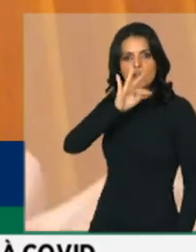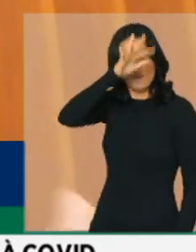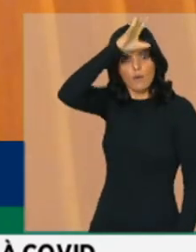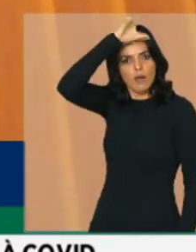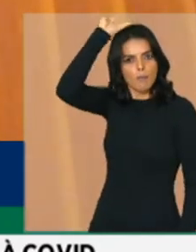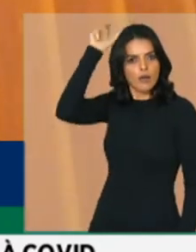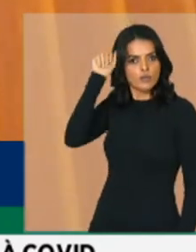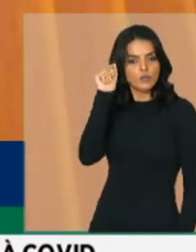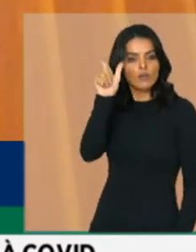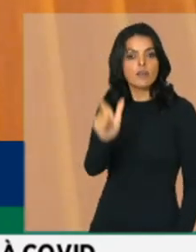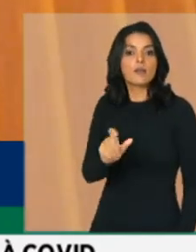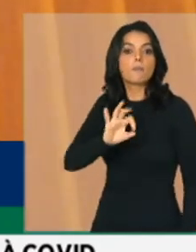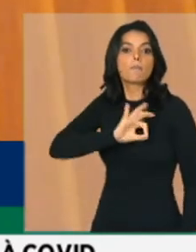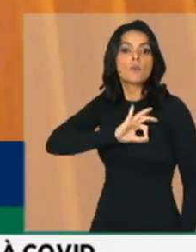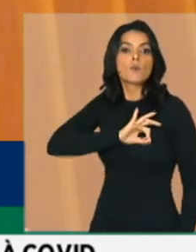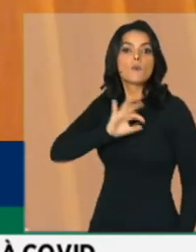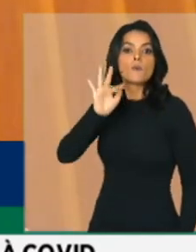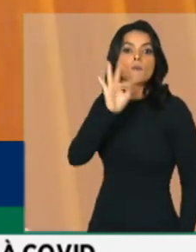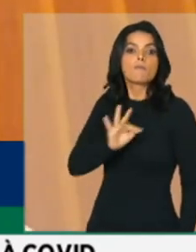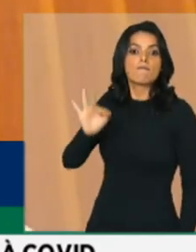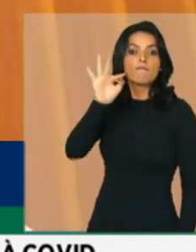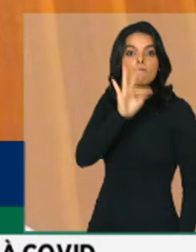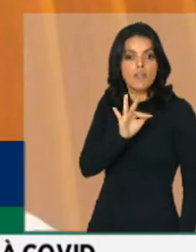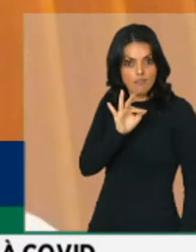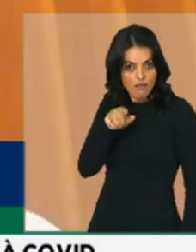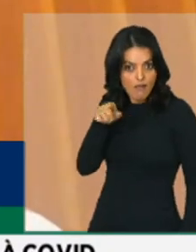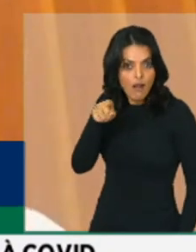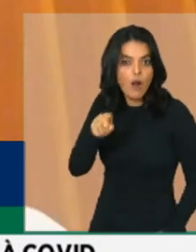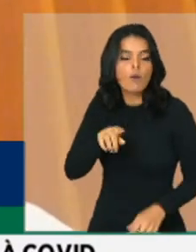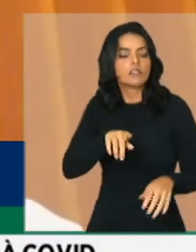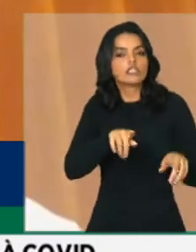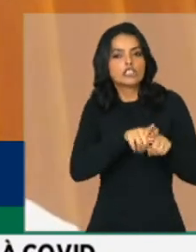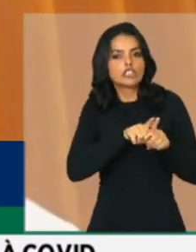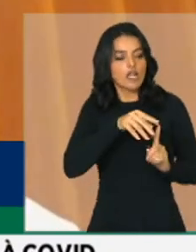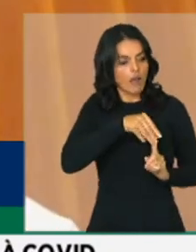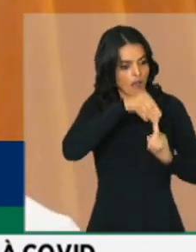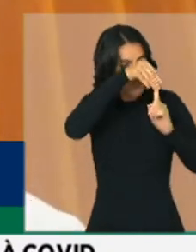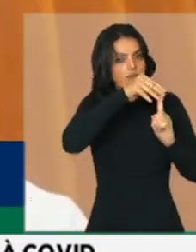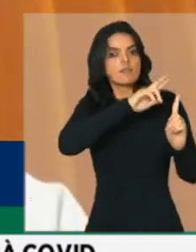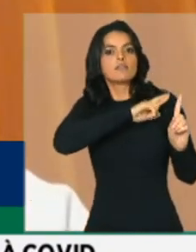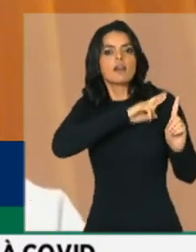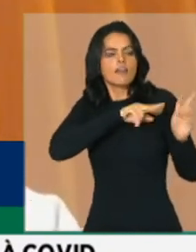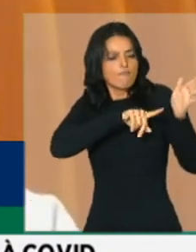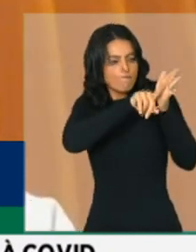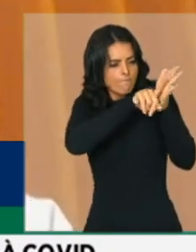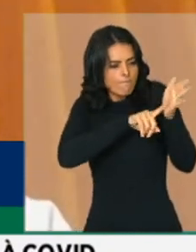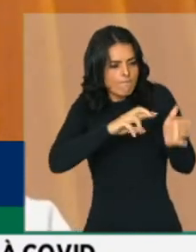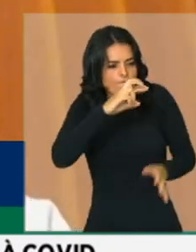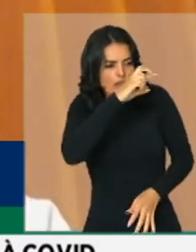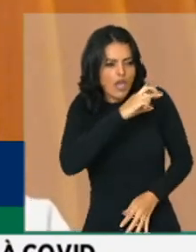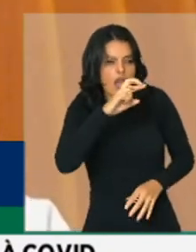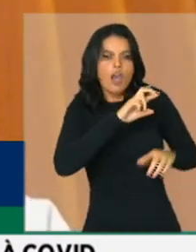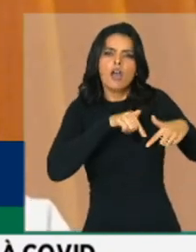AMAZÔNIA. COMO É QUE ELE FOI TRATADO PELO GOVERNO BOLSONARO? ELE FOI AFASTADO